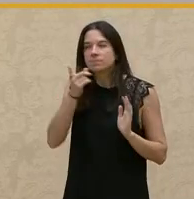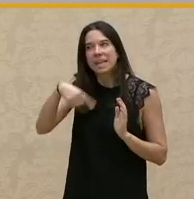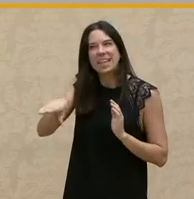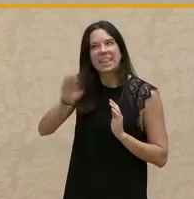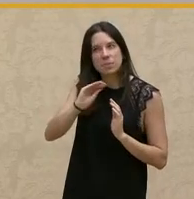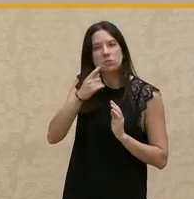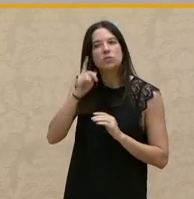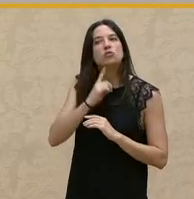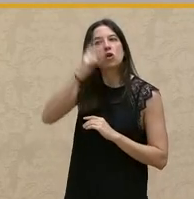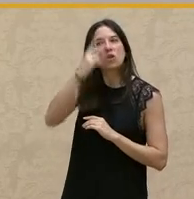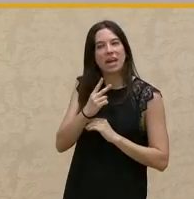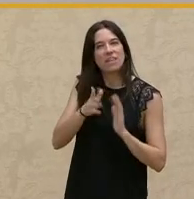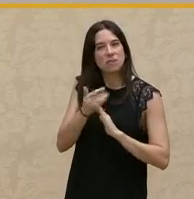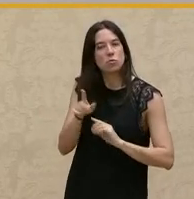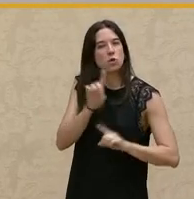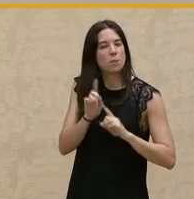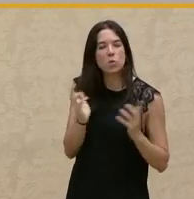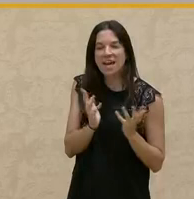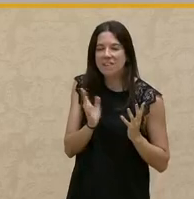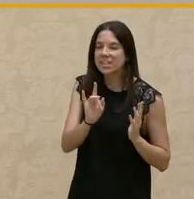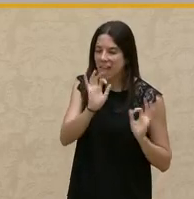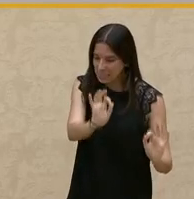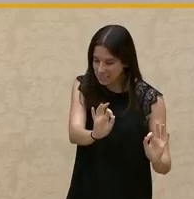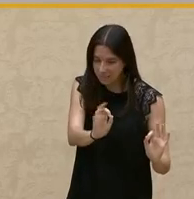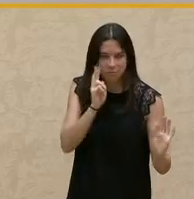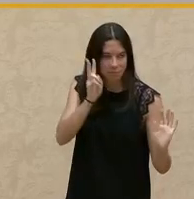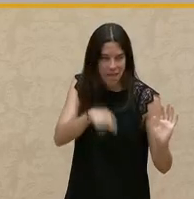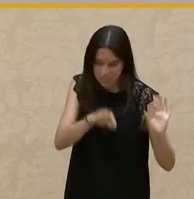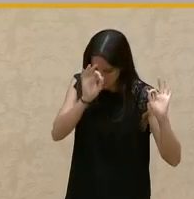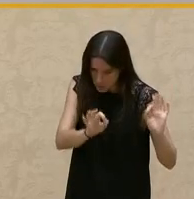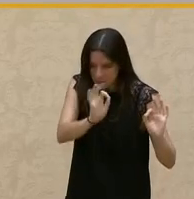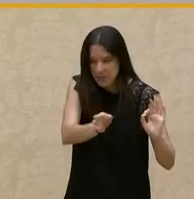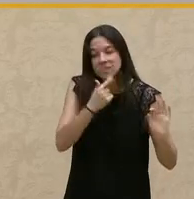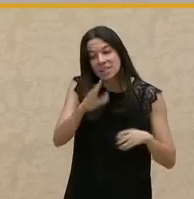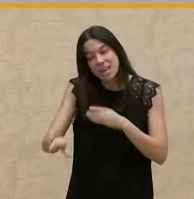como un problema gravísimo, que sin duda lo es. Pero, si a ello le añadimos la